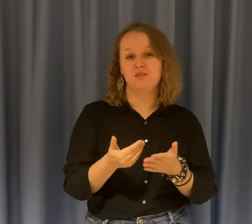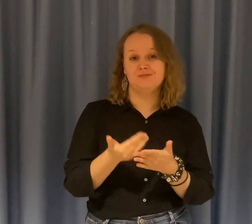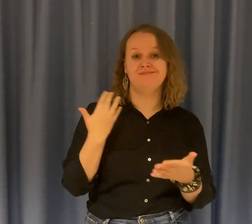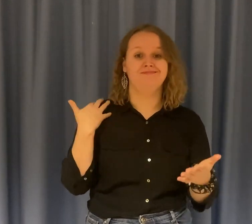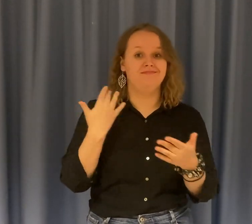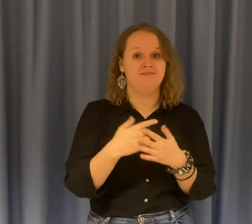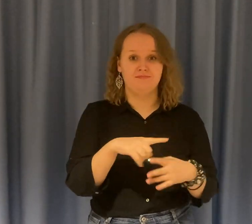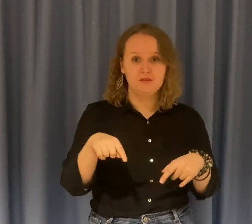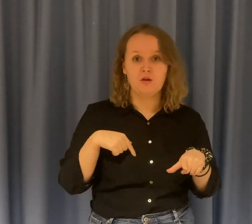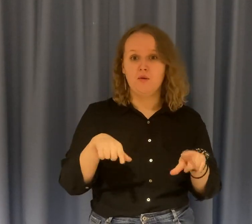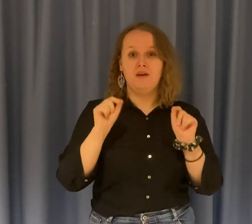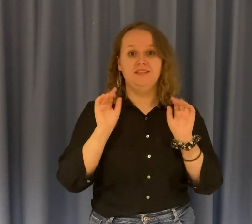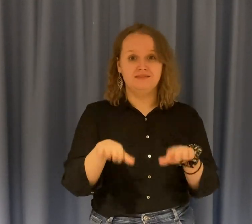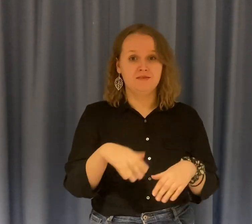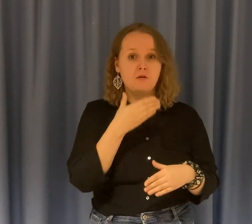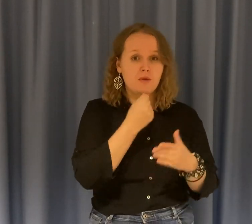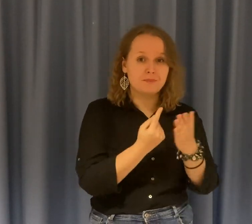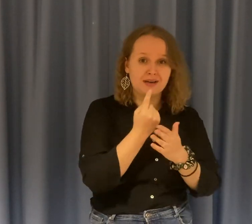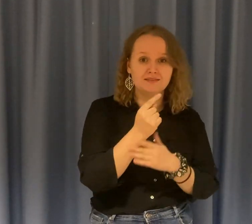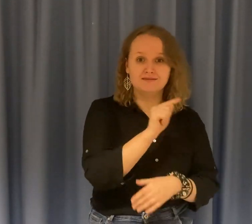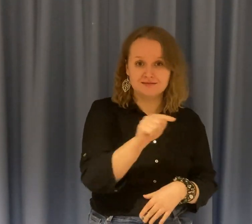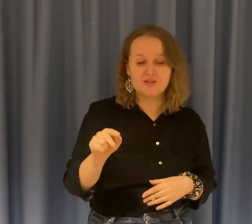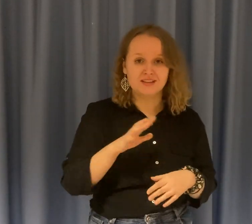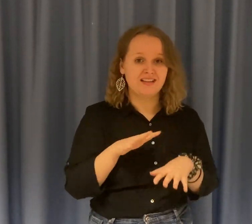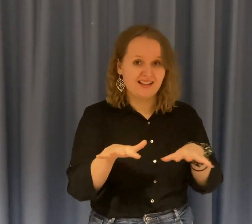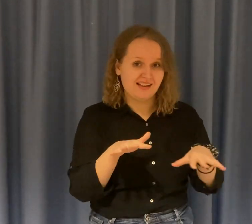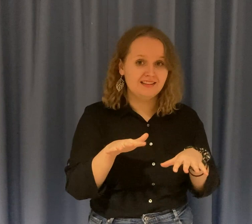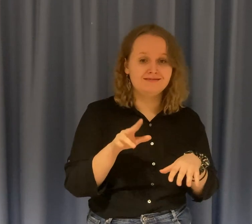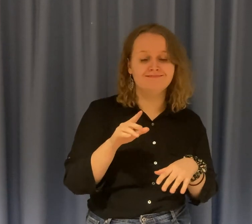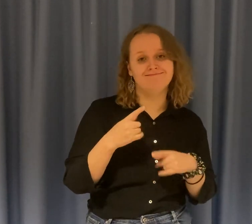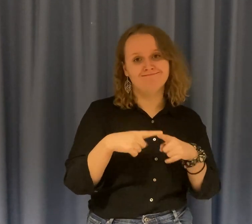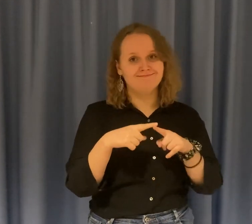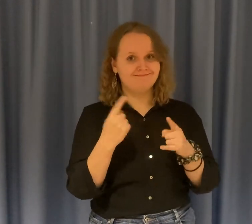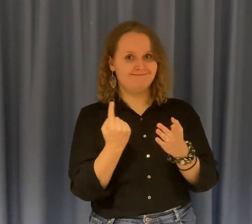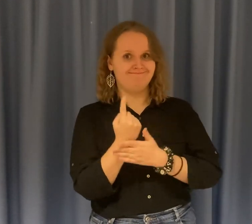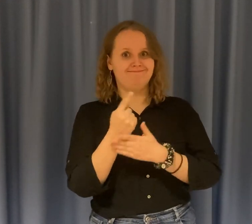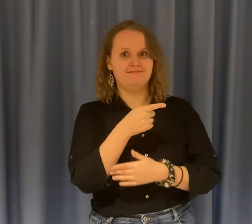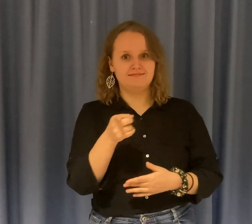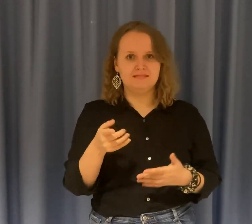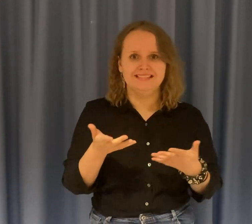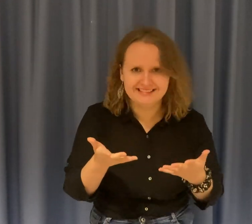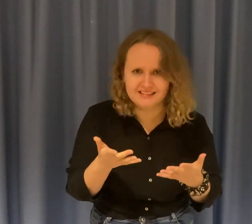nuorisotapahtumissa ilmenneiden häirintätapausten vuoksi.